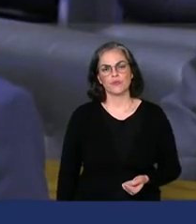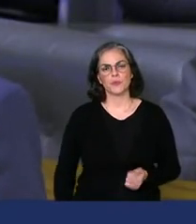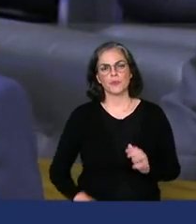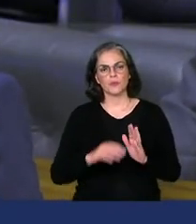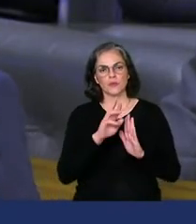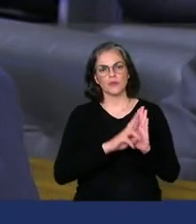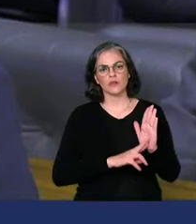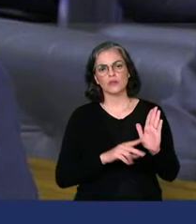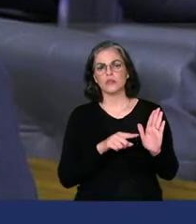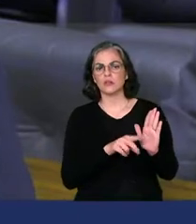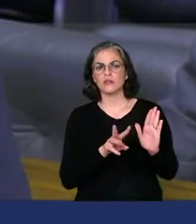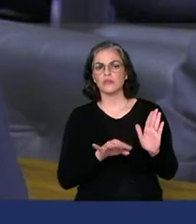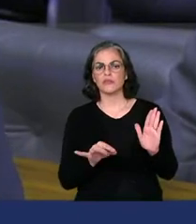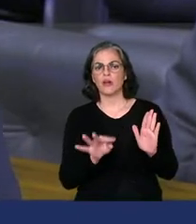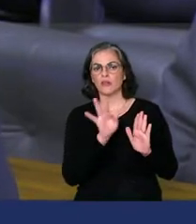PORQUE FEZ UM ACORDO COM O SEU RELATOR, ELE INCLUIRÁNO TEXTO